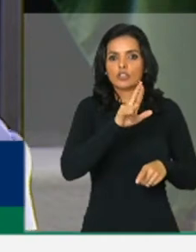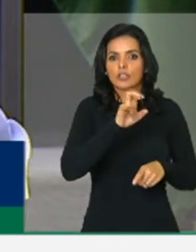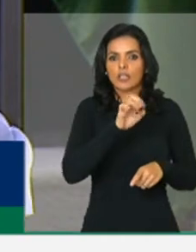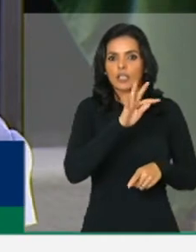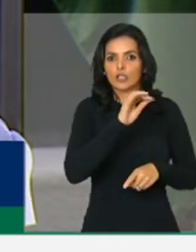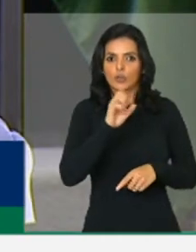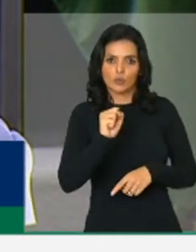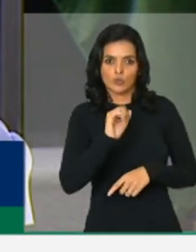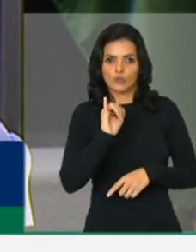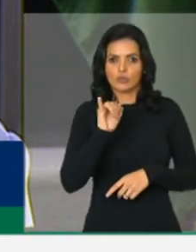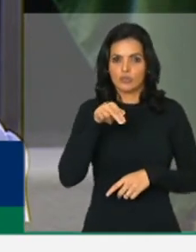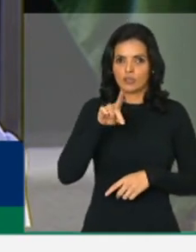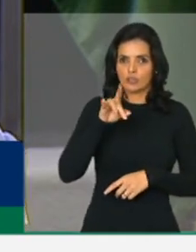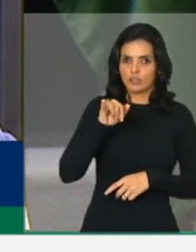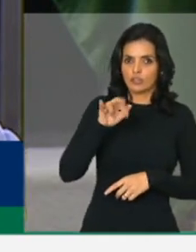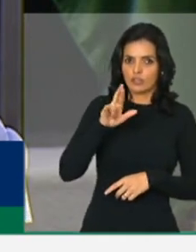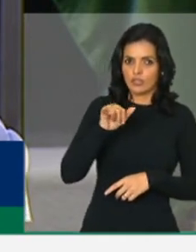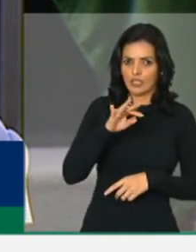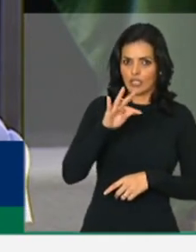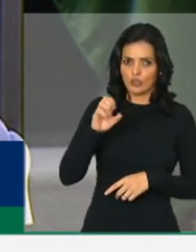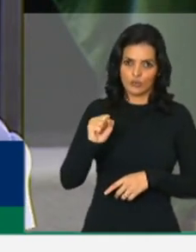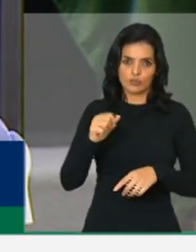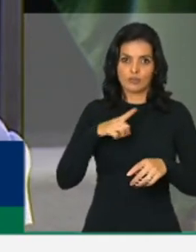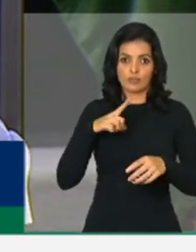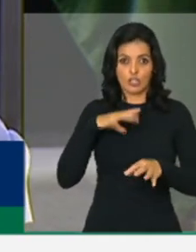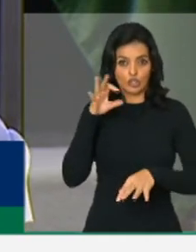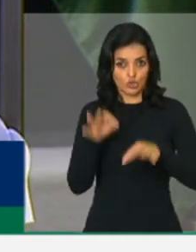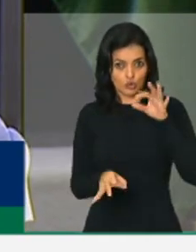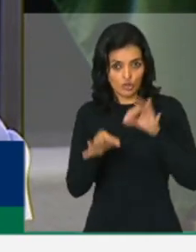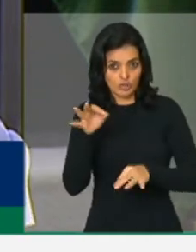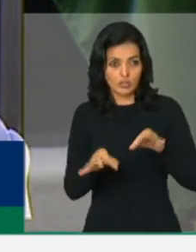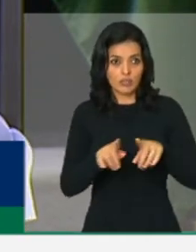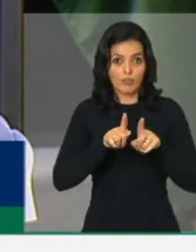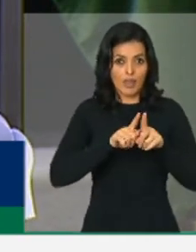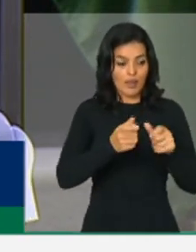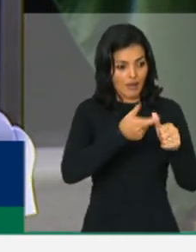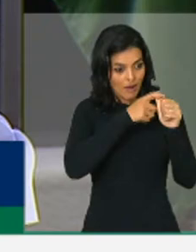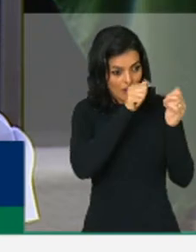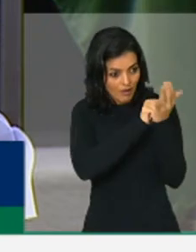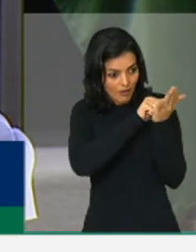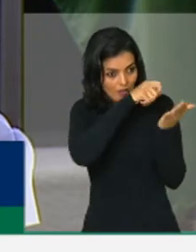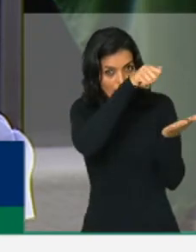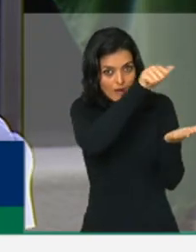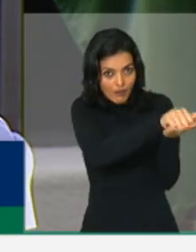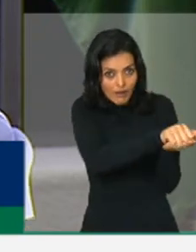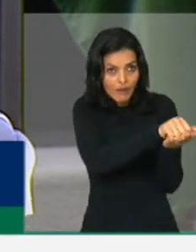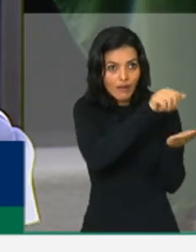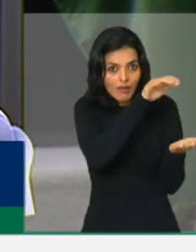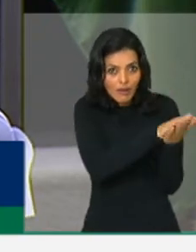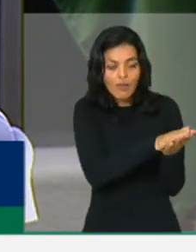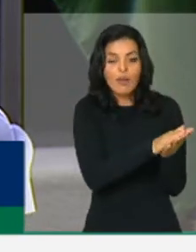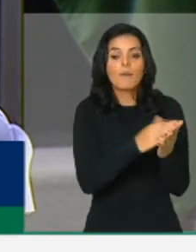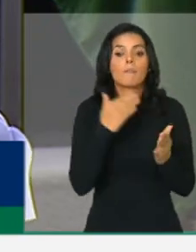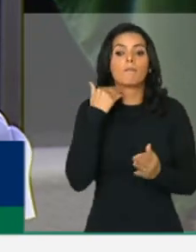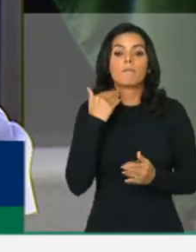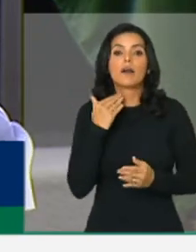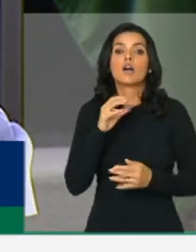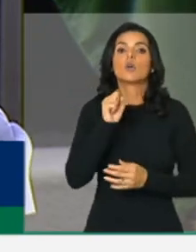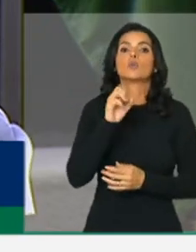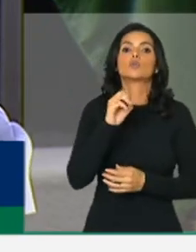PROVISÓRIA POIS NÃO INCIDE NENHUMA DAS RESTRIÇÕES CONTIDAS NO ARTIGO 62 PARÁGRAFO PRIMEIRO E DEZ E NO ARTIGO 246 DA CONSTITUIÇÃO FEDERAL. QUANTO A